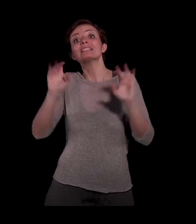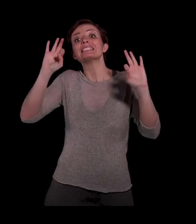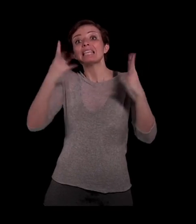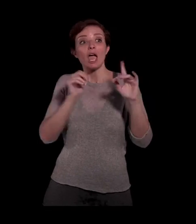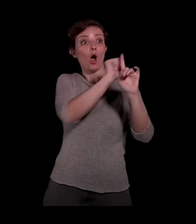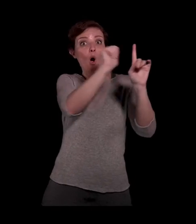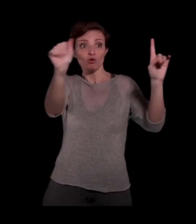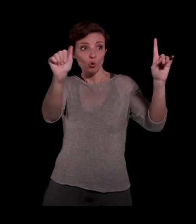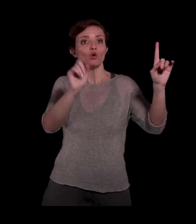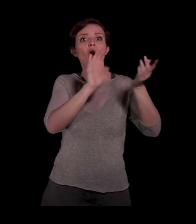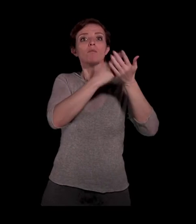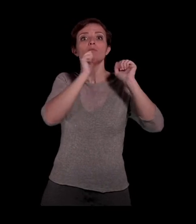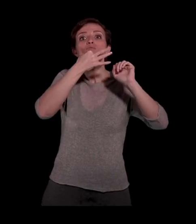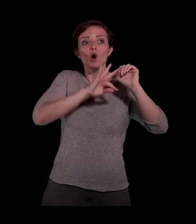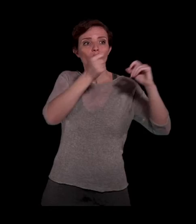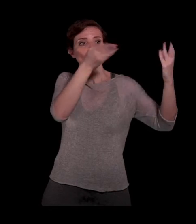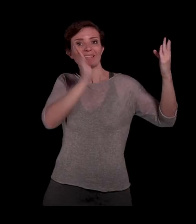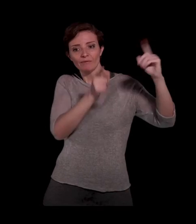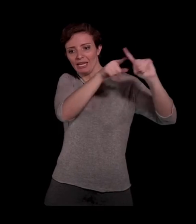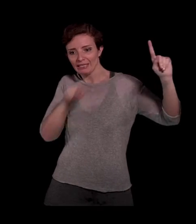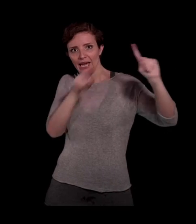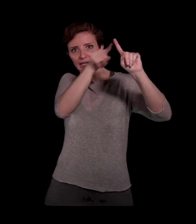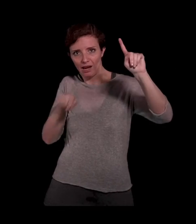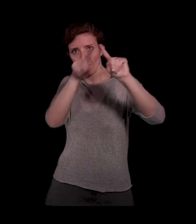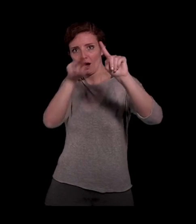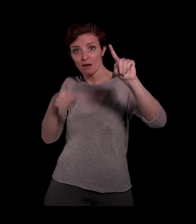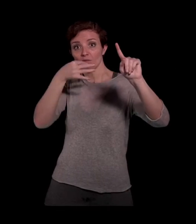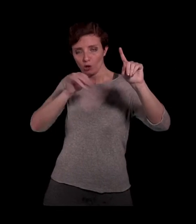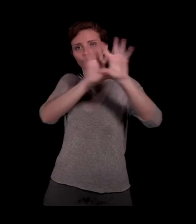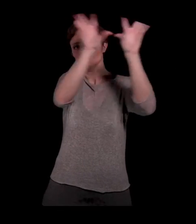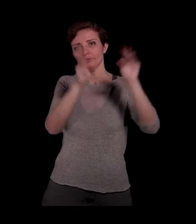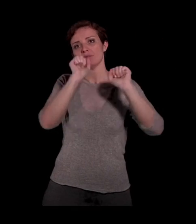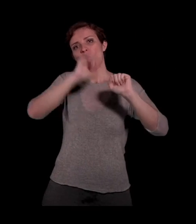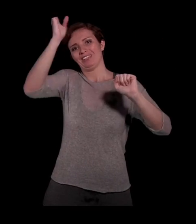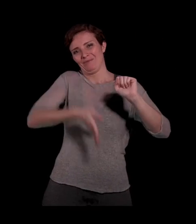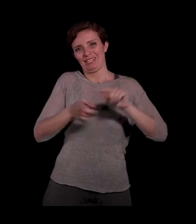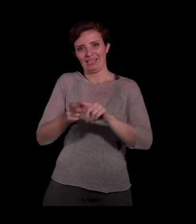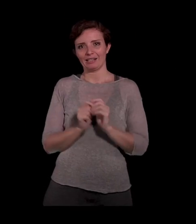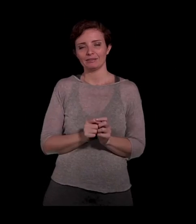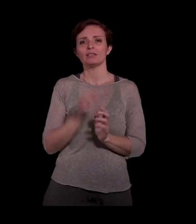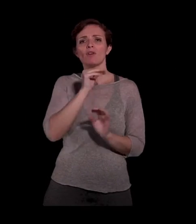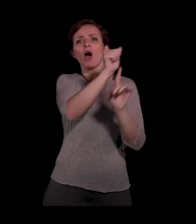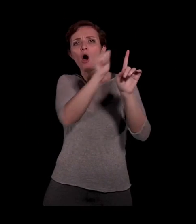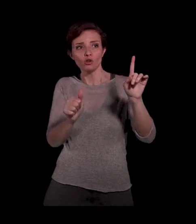Ovvero se esiste un polinomio che moltiplicato per il monomio divisore dà luogo al polinomio iniziale.